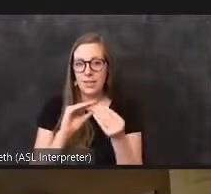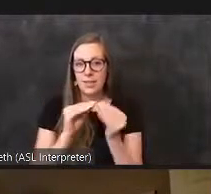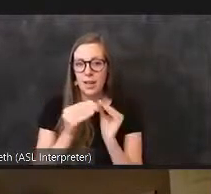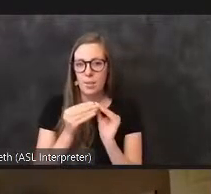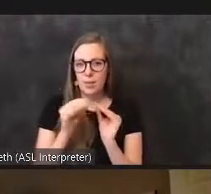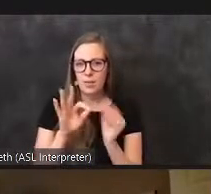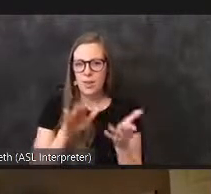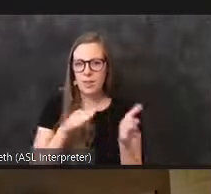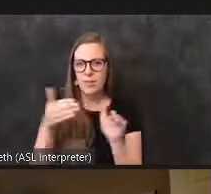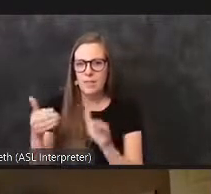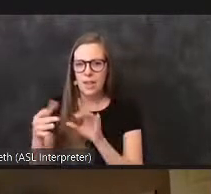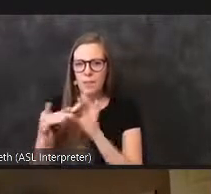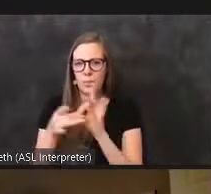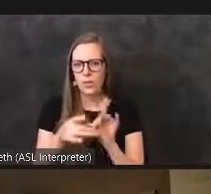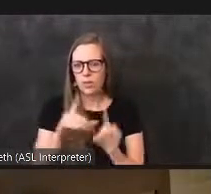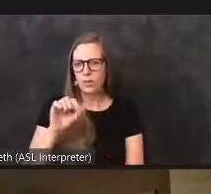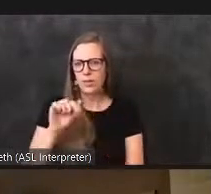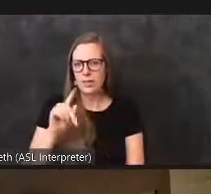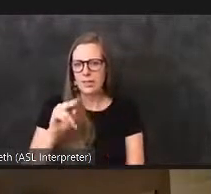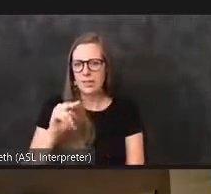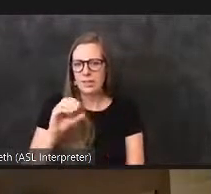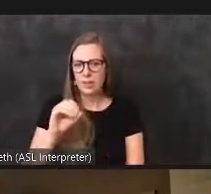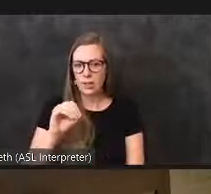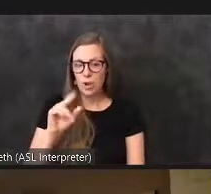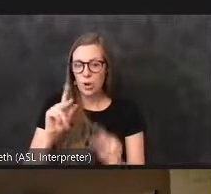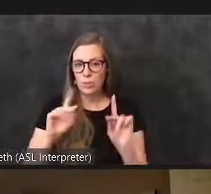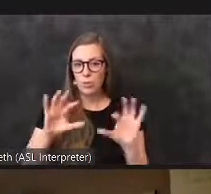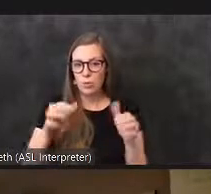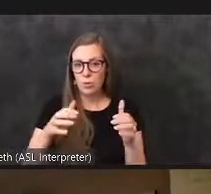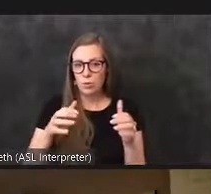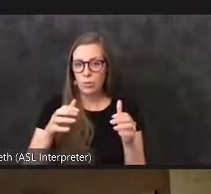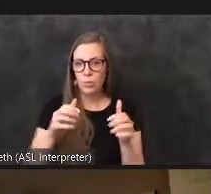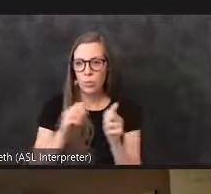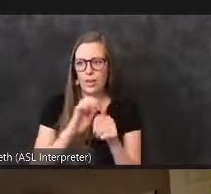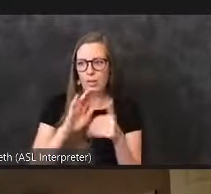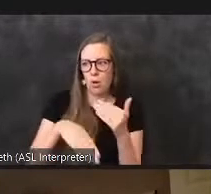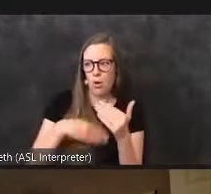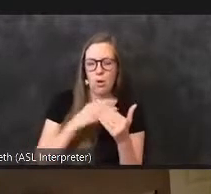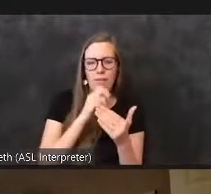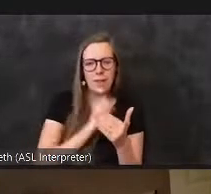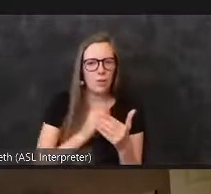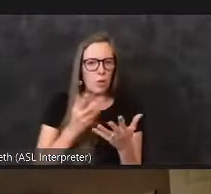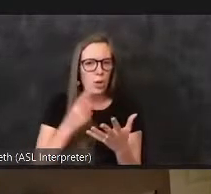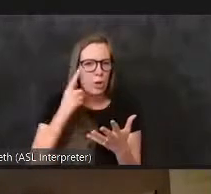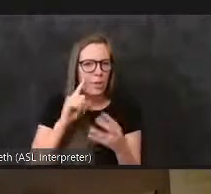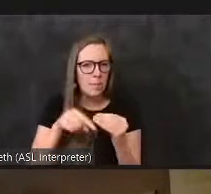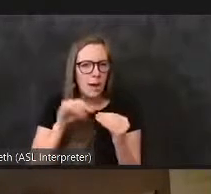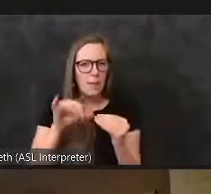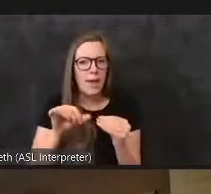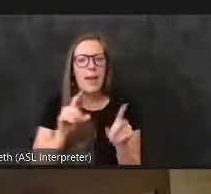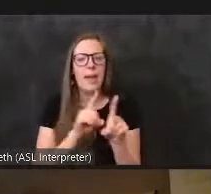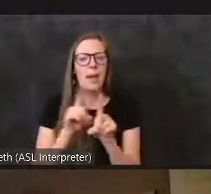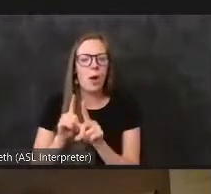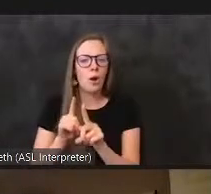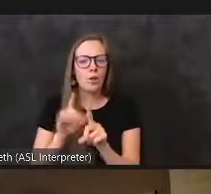Muertes inesperadas de fatalidades de la comunidad latina de todas sus edades. Cuando pensamos acerca de ello y pareciera